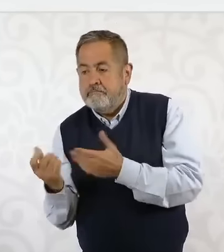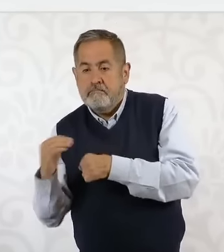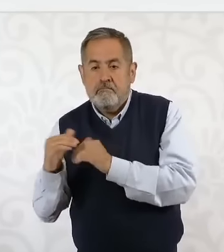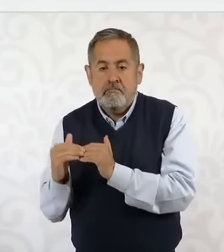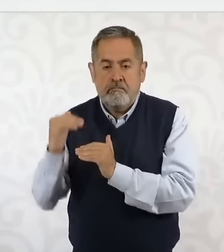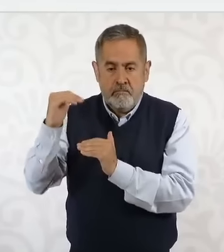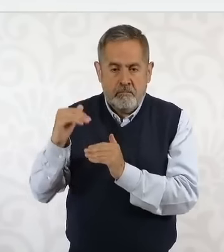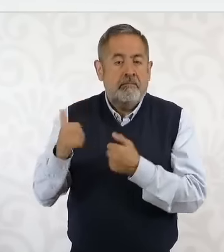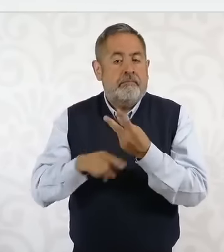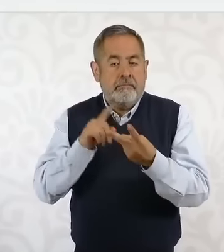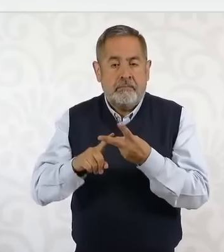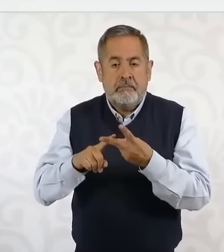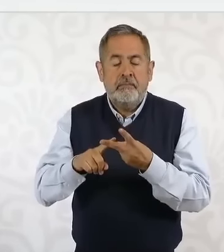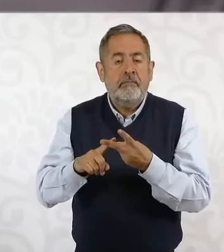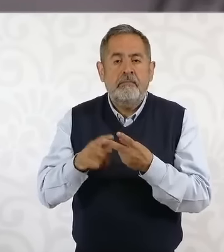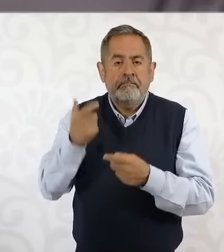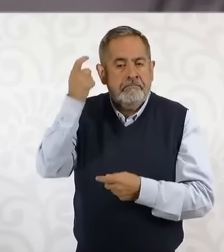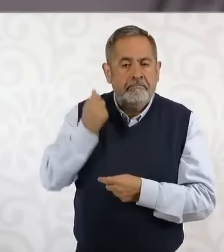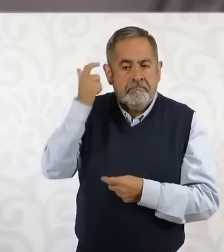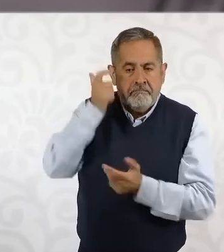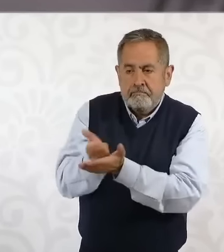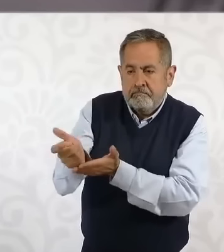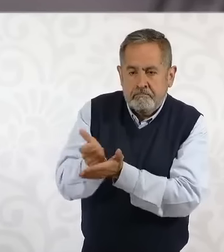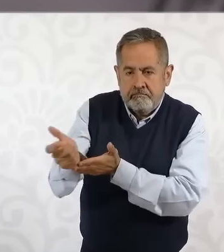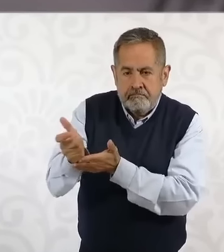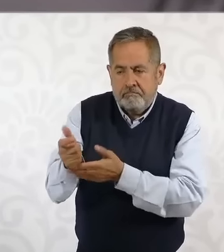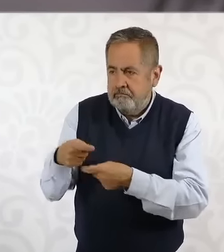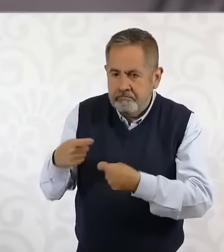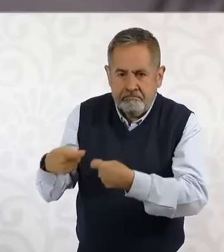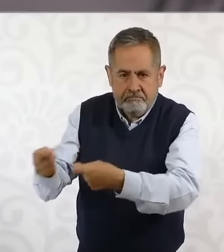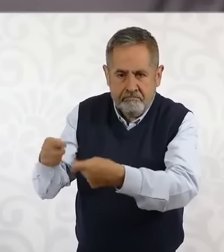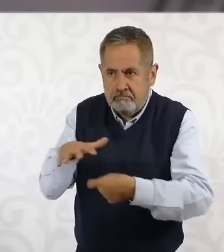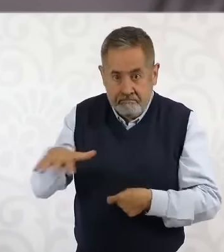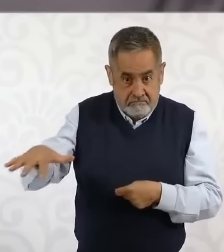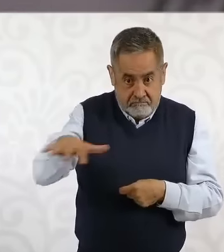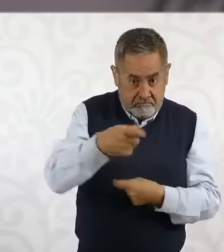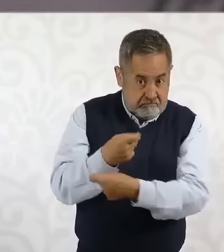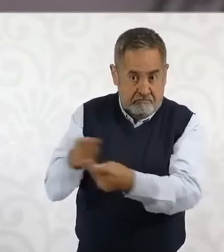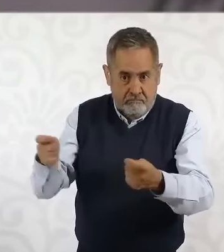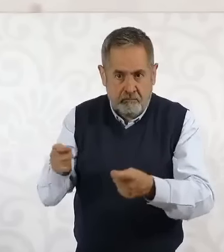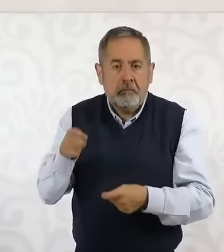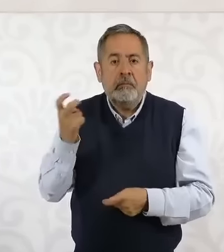Los dos influyen en el incremento del consumo privado que habla pues de que la economía se